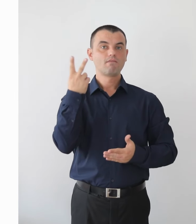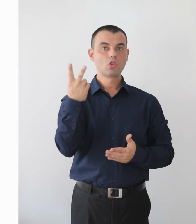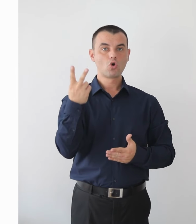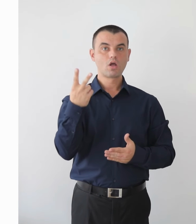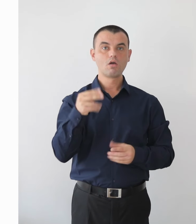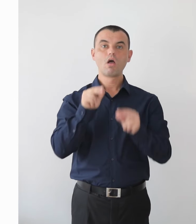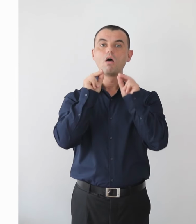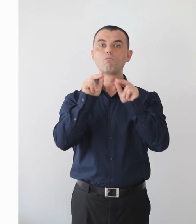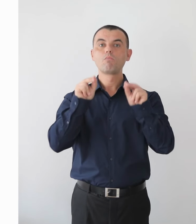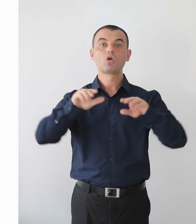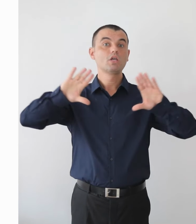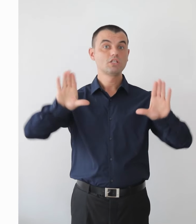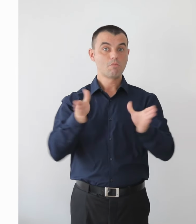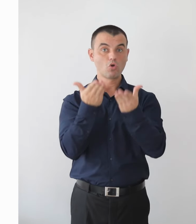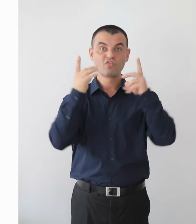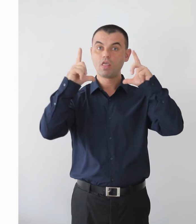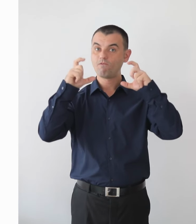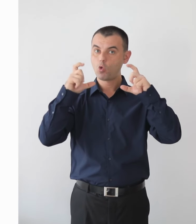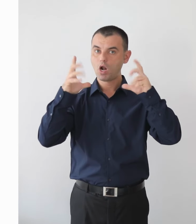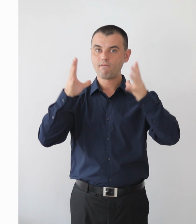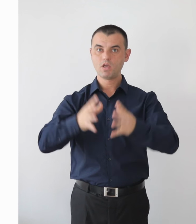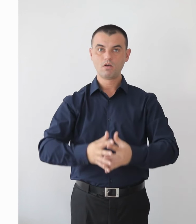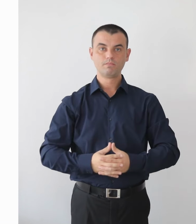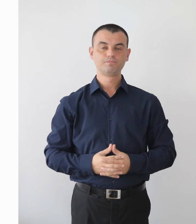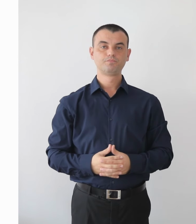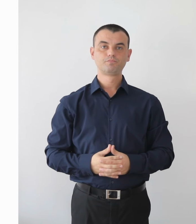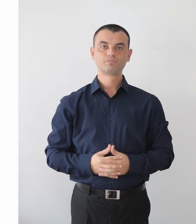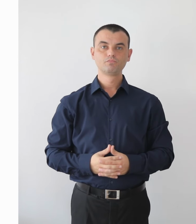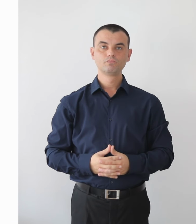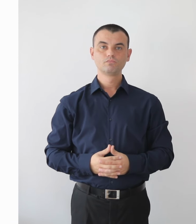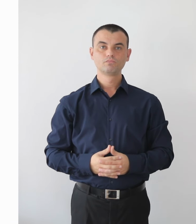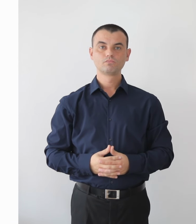Част 2: Препоръки за започване на стокова фотография